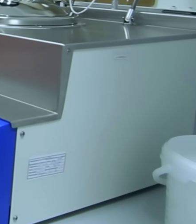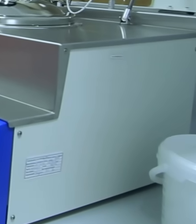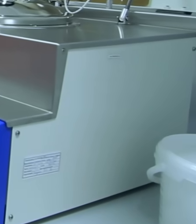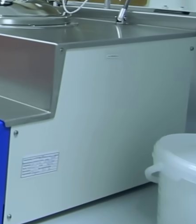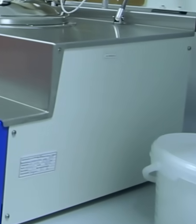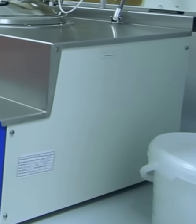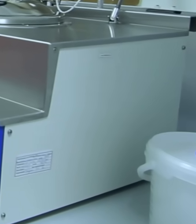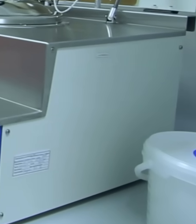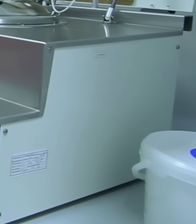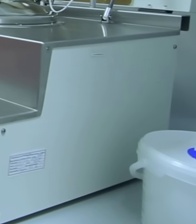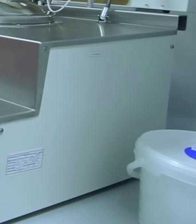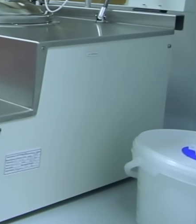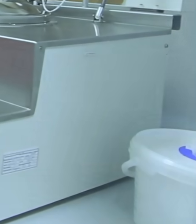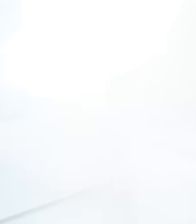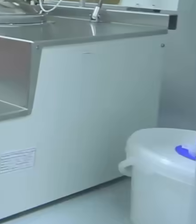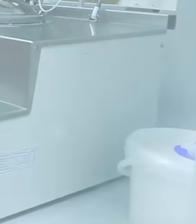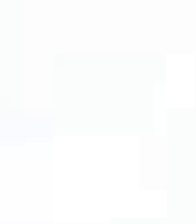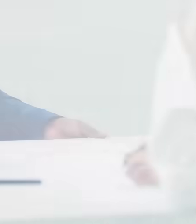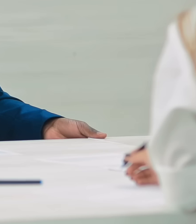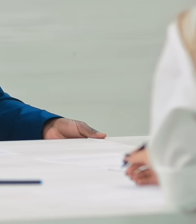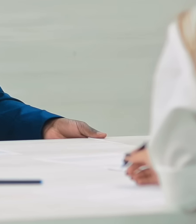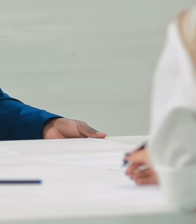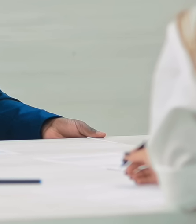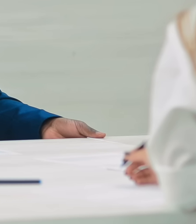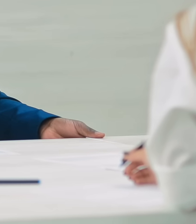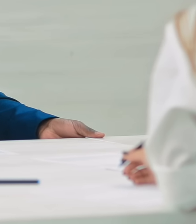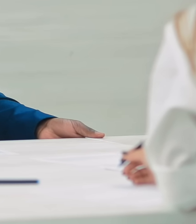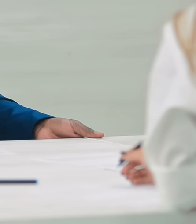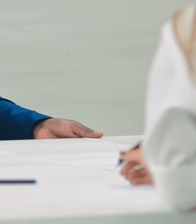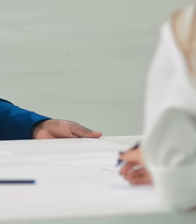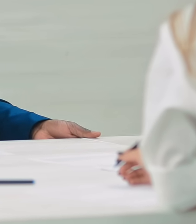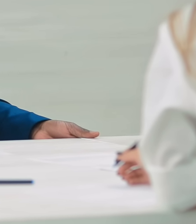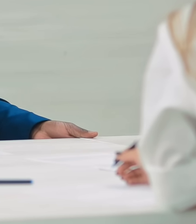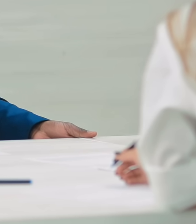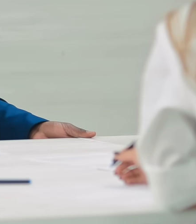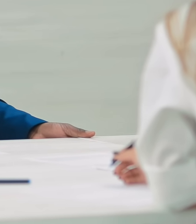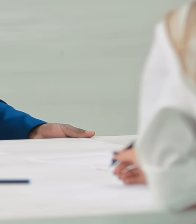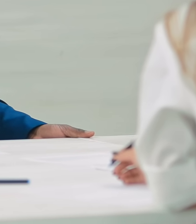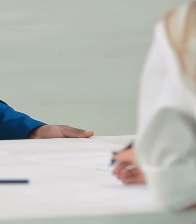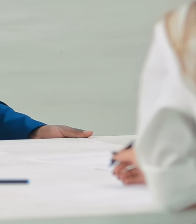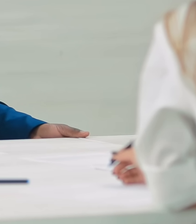y venta de medicinas al gobierno mexicano. Estos empresarios se quieren robar el dinero del pueblo